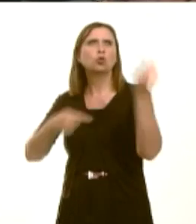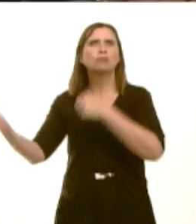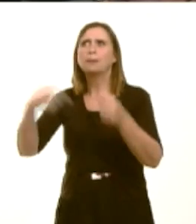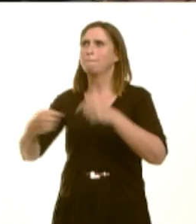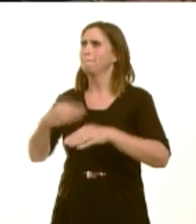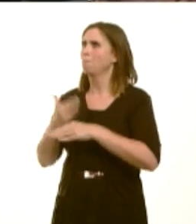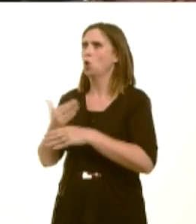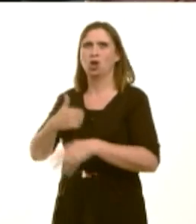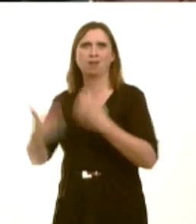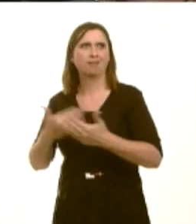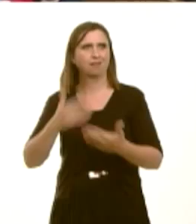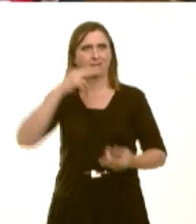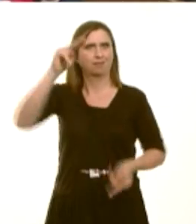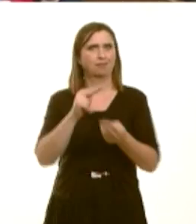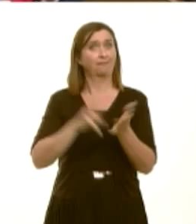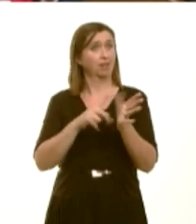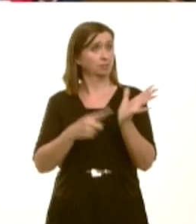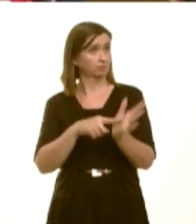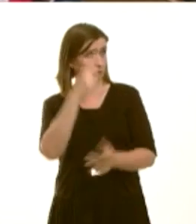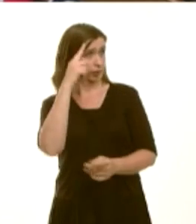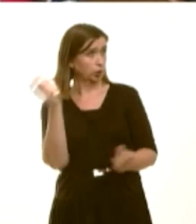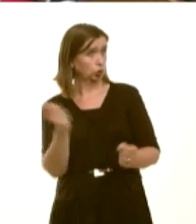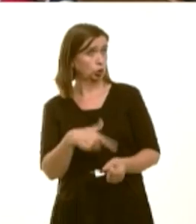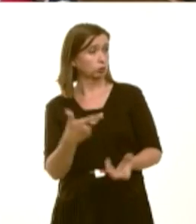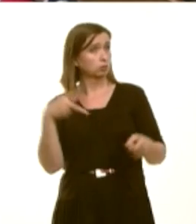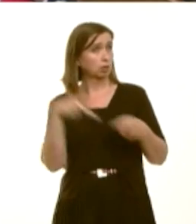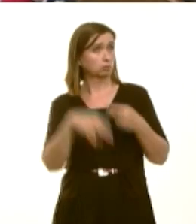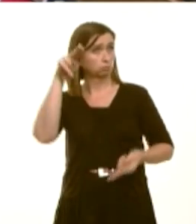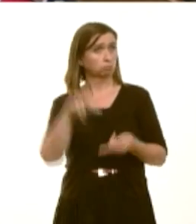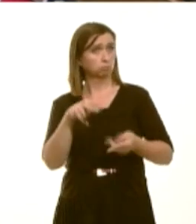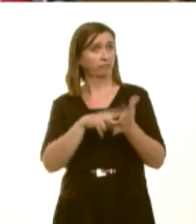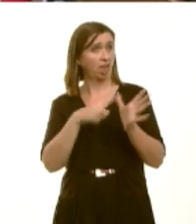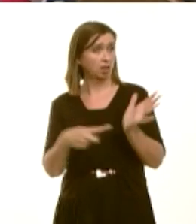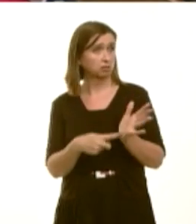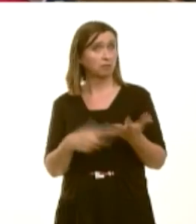eto mewn treth ar werth ar gyfer twristiaeth? Simon Thomas: Fe fyddwn, ac, wrth gwrs, mae